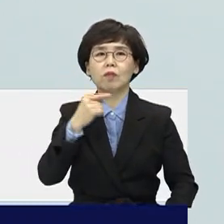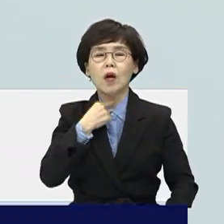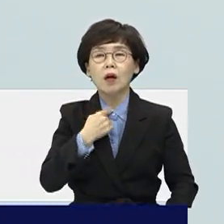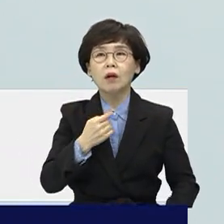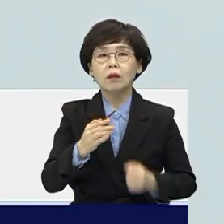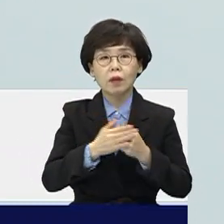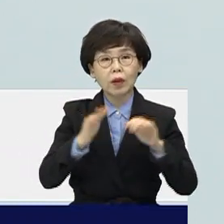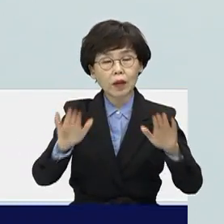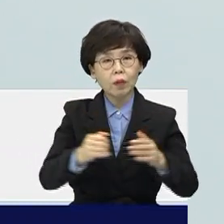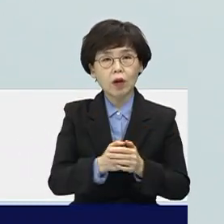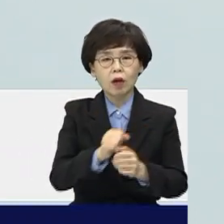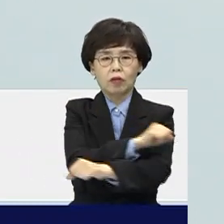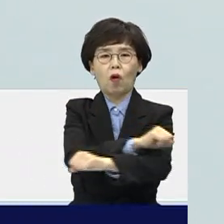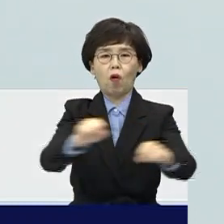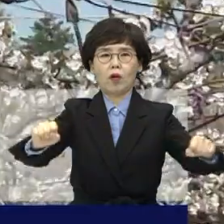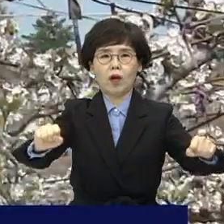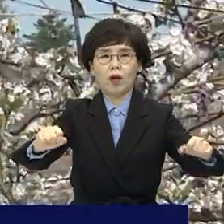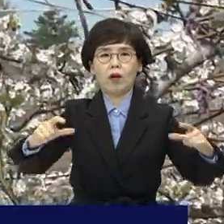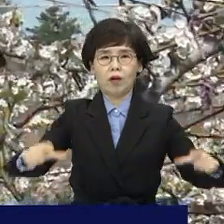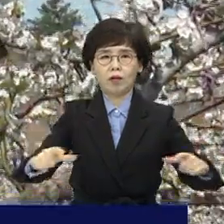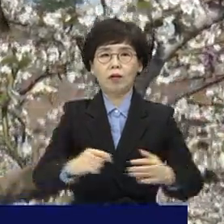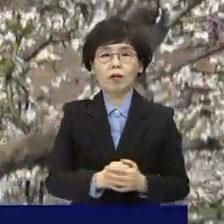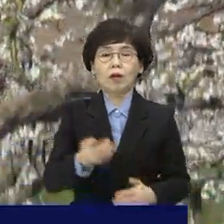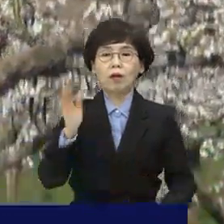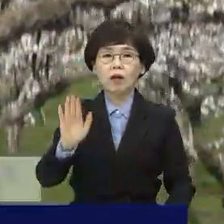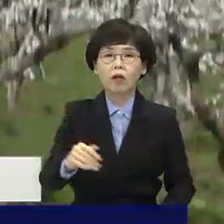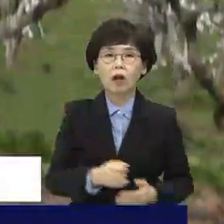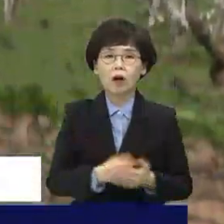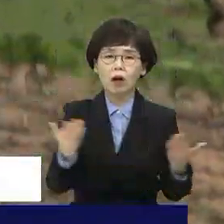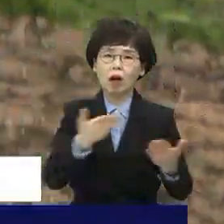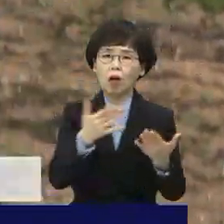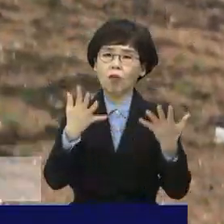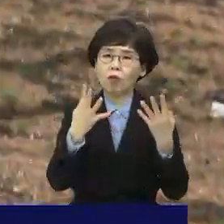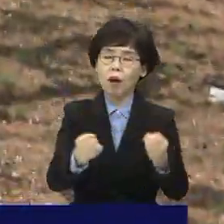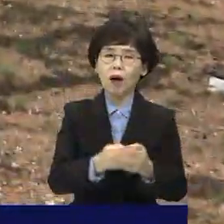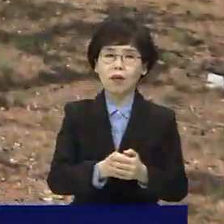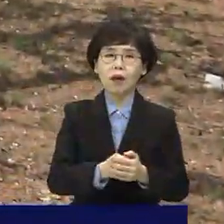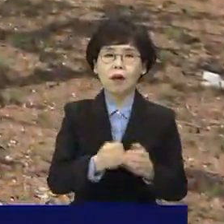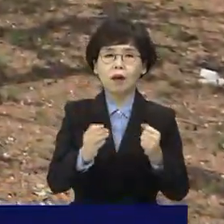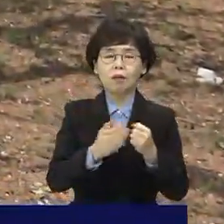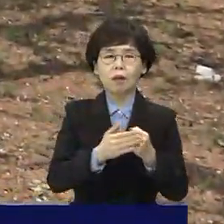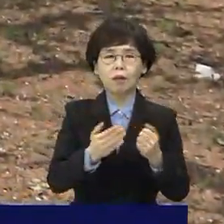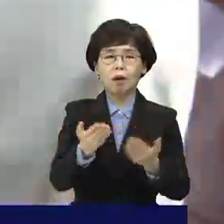(기자) 하지만 업무 과중을 이유로 어울림학교를 꺼리는 학교도 있어서 이들